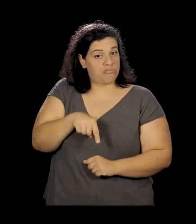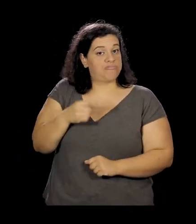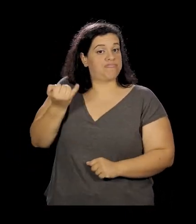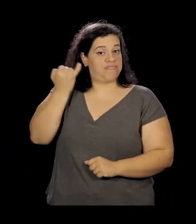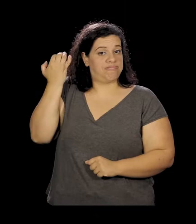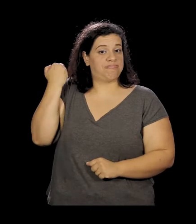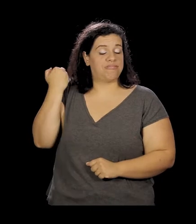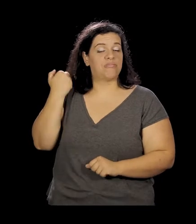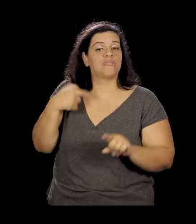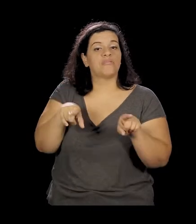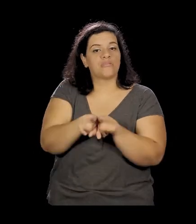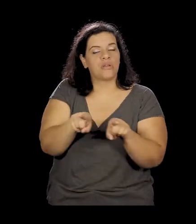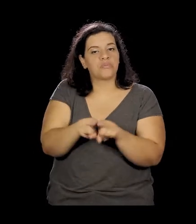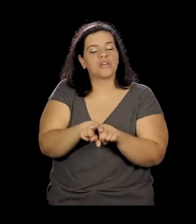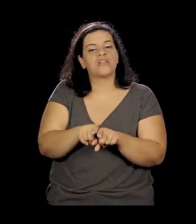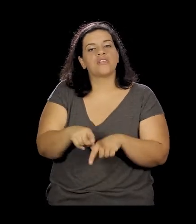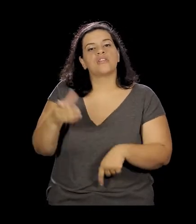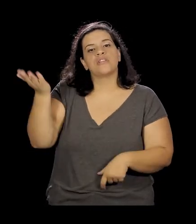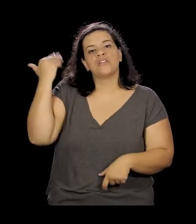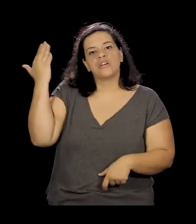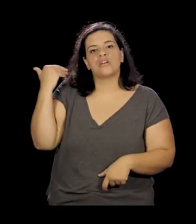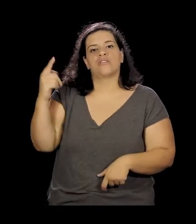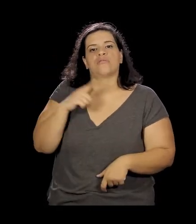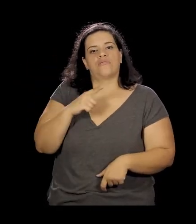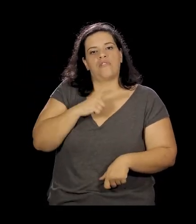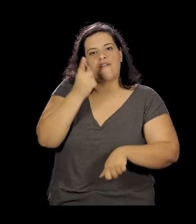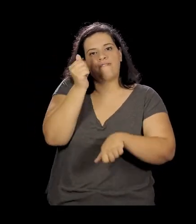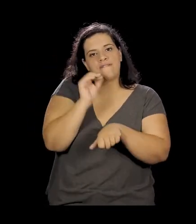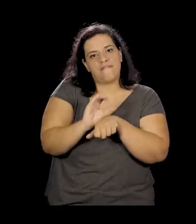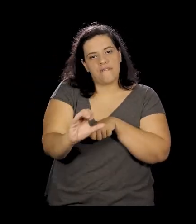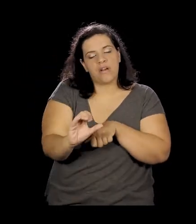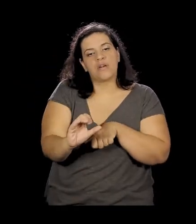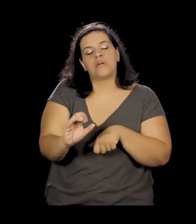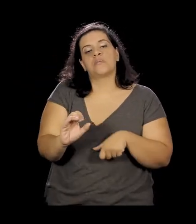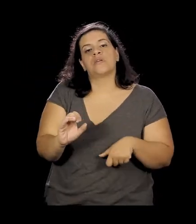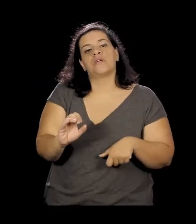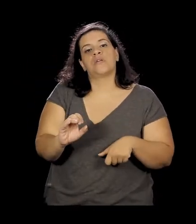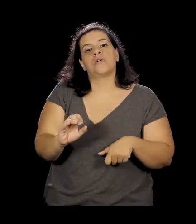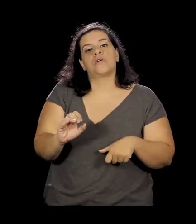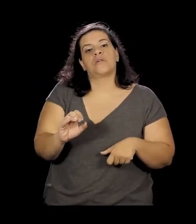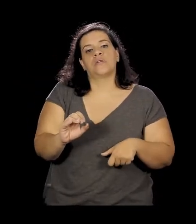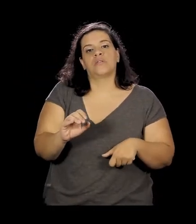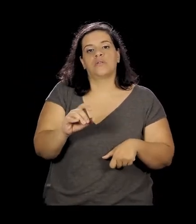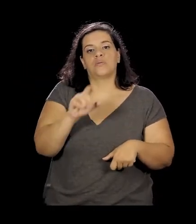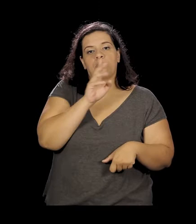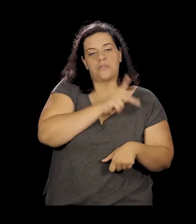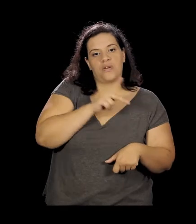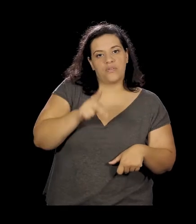Também antes havia muito mais verba para o intercâmbio de professores,